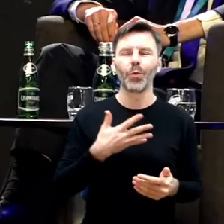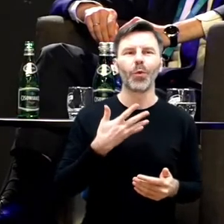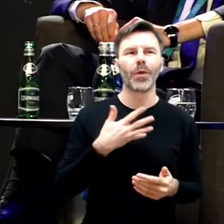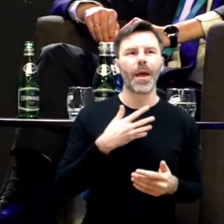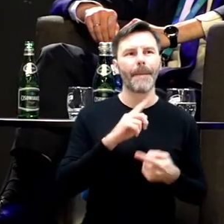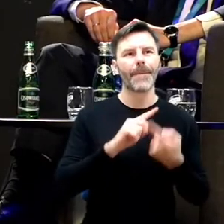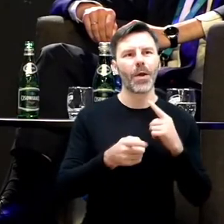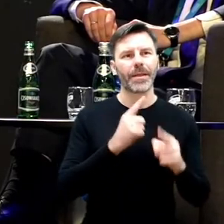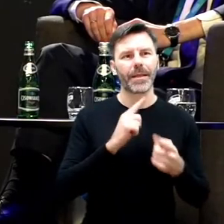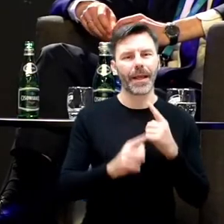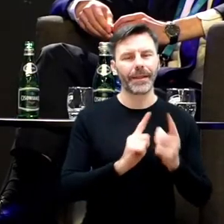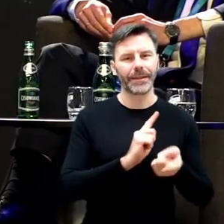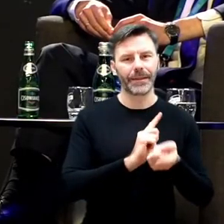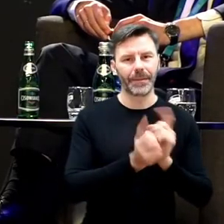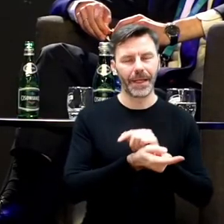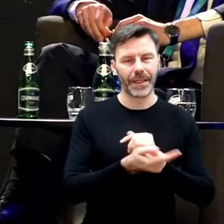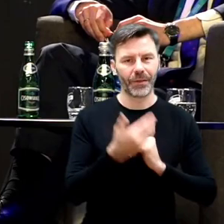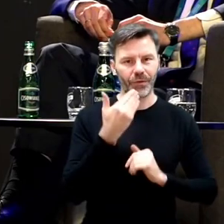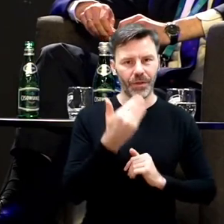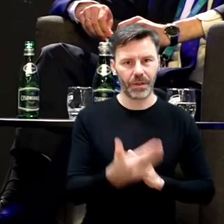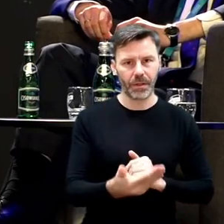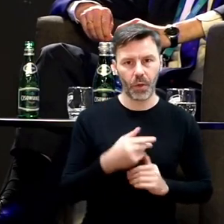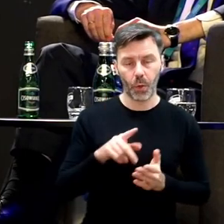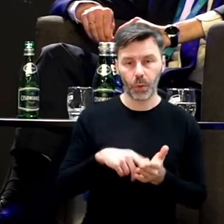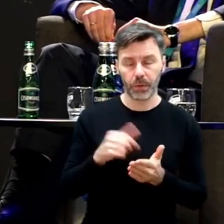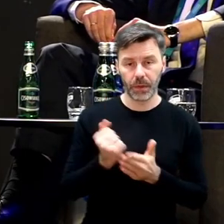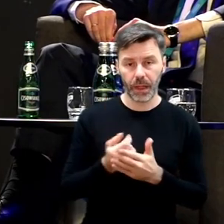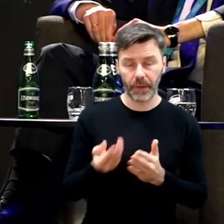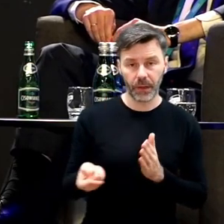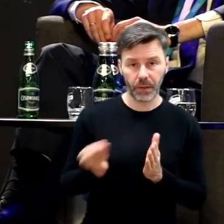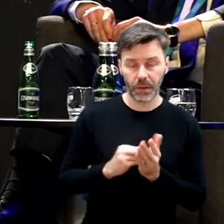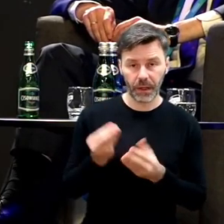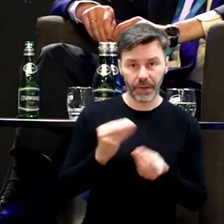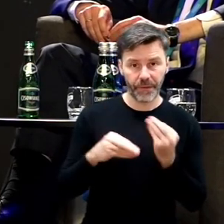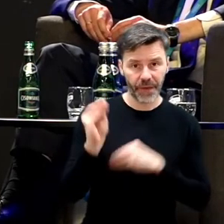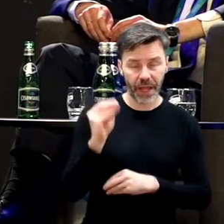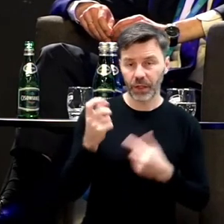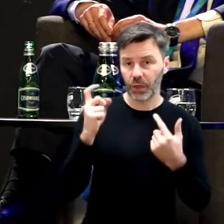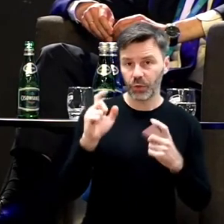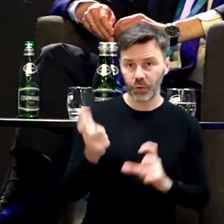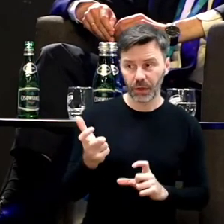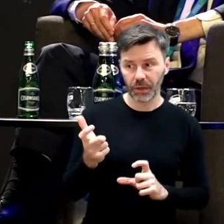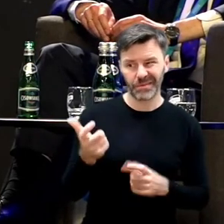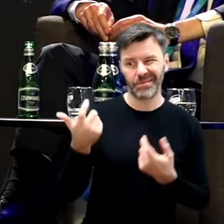Czy w ustawie coś więcej można? No wydaje mi się, że nie, bo tam w nim wsparcie jakieś inwestycyjne,